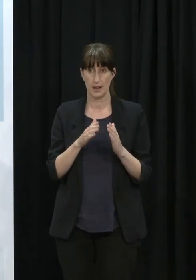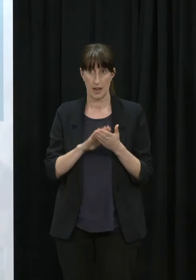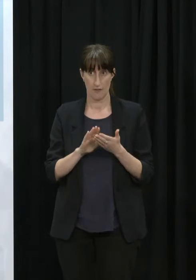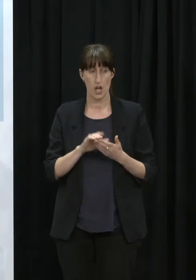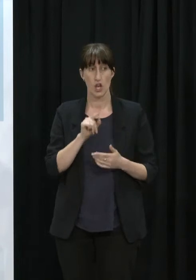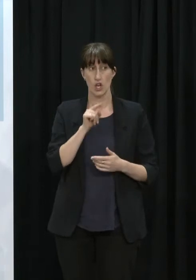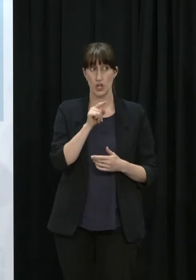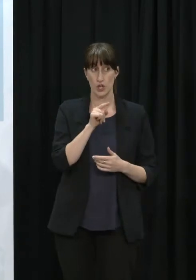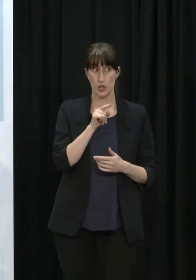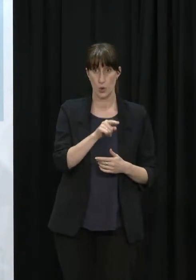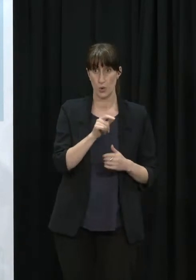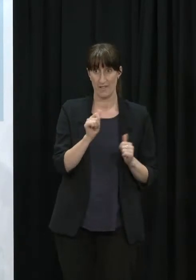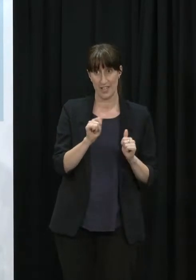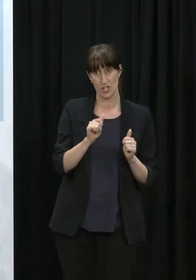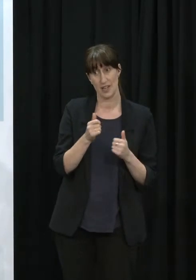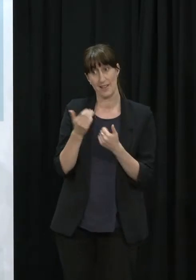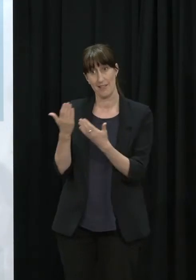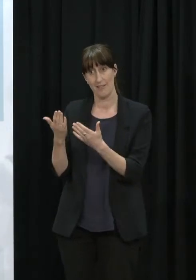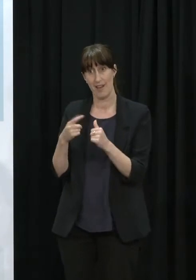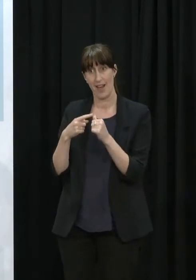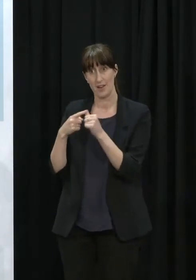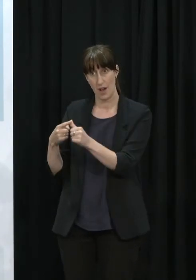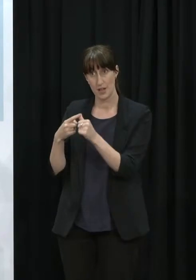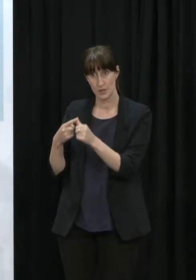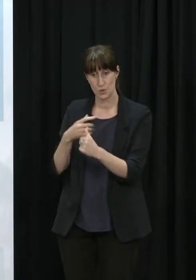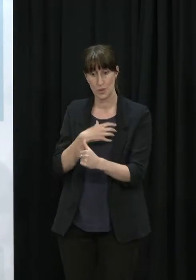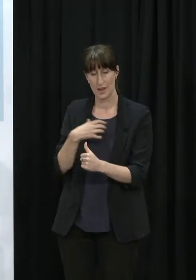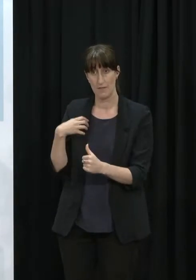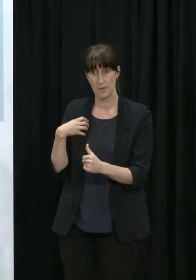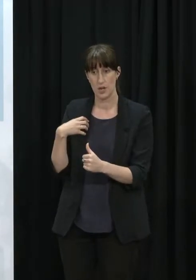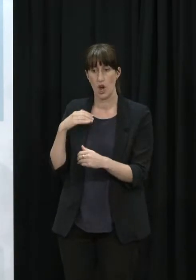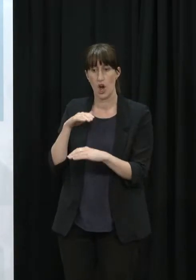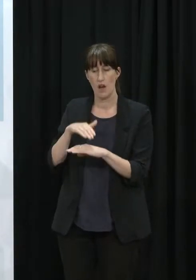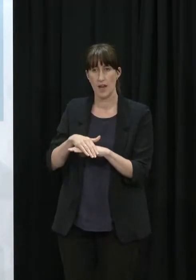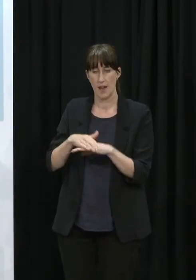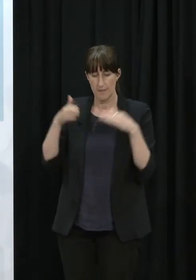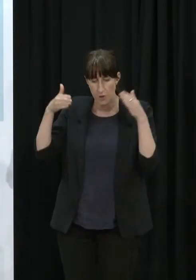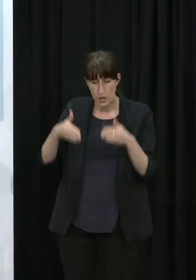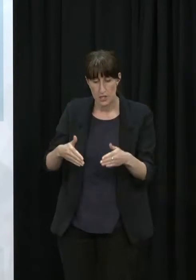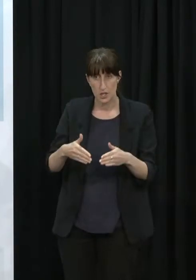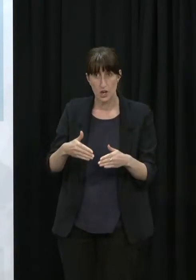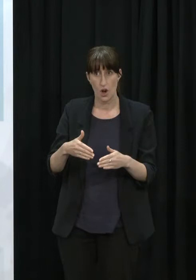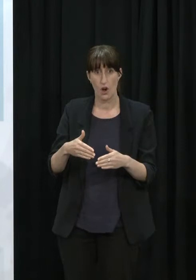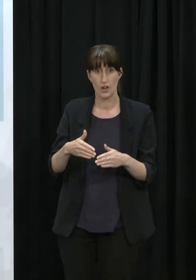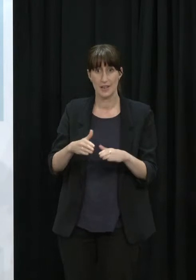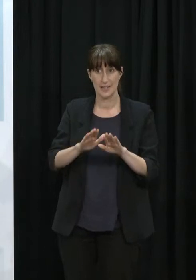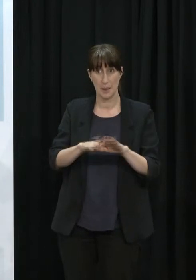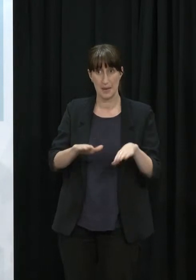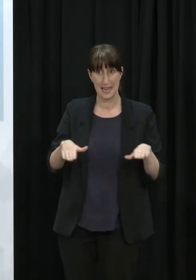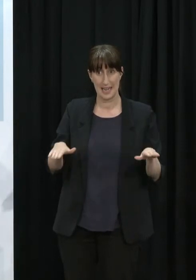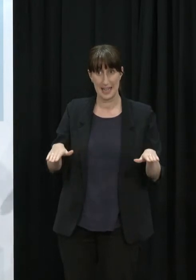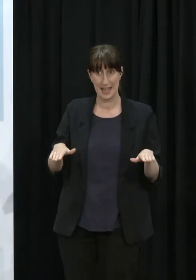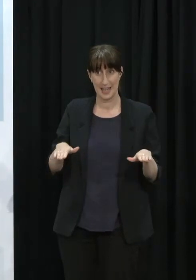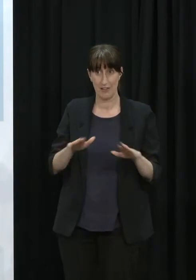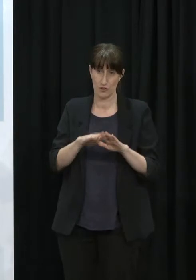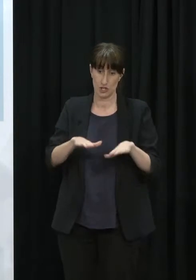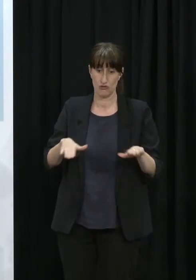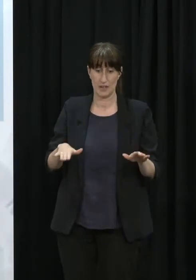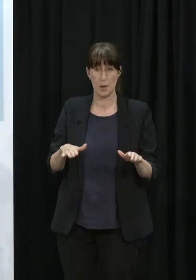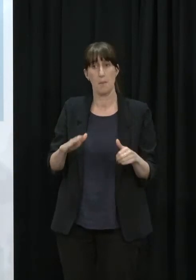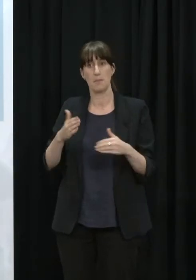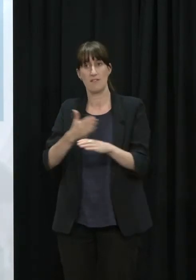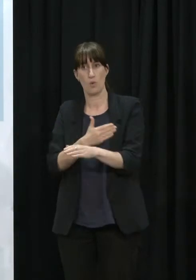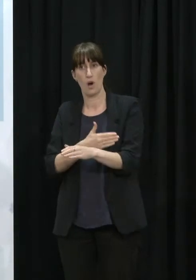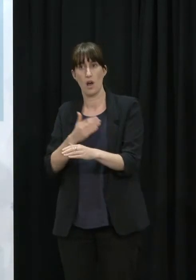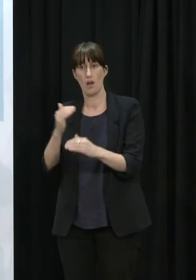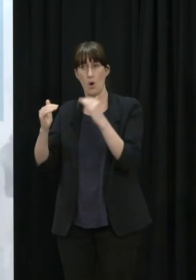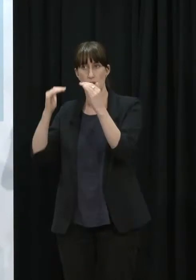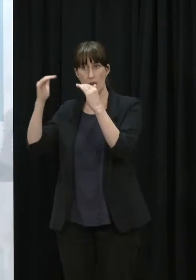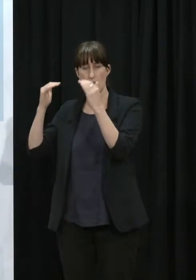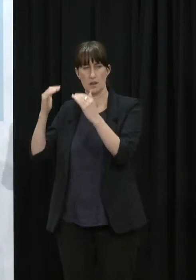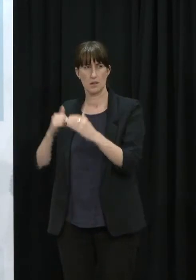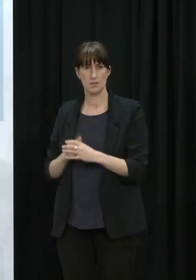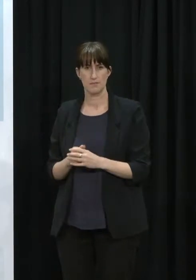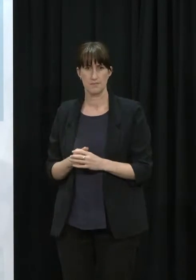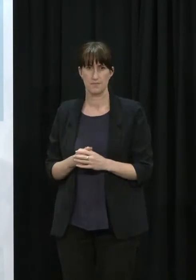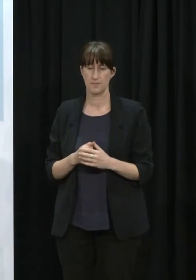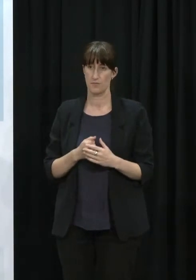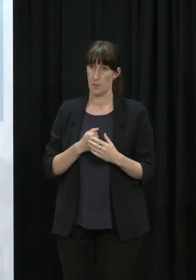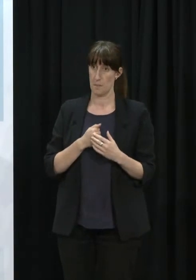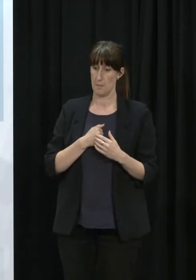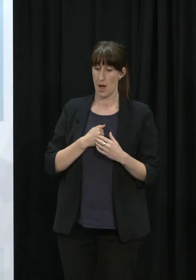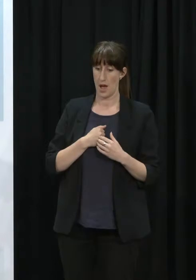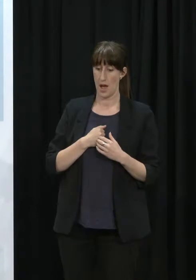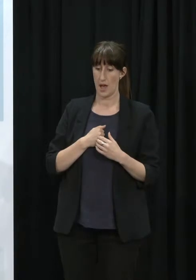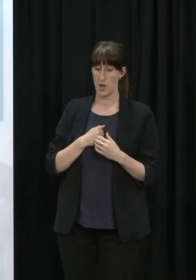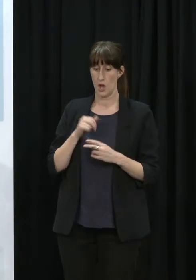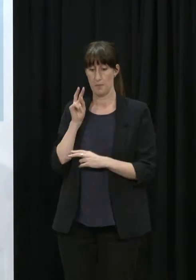whakakorehia? I etahi atu kupu